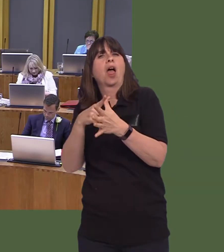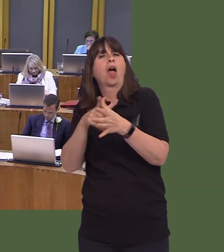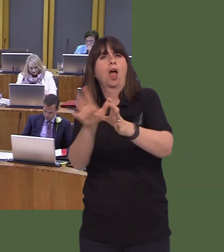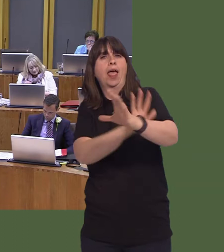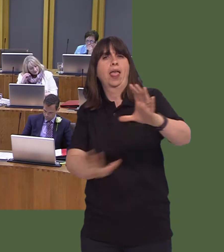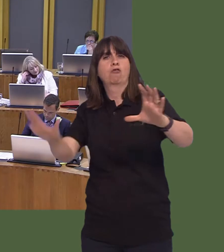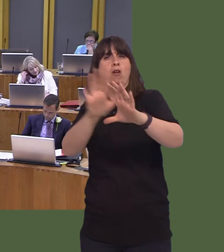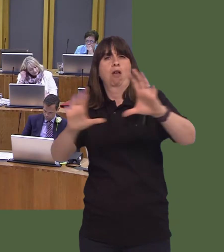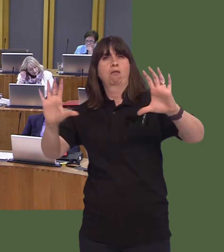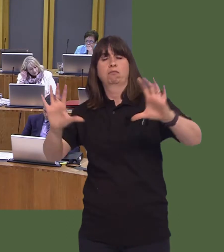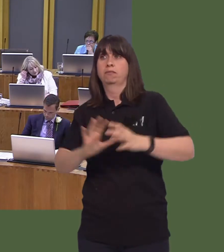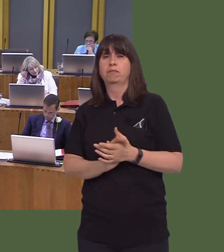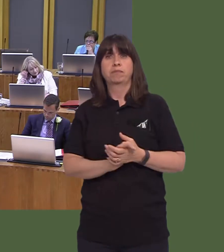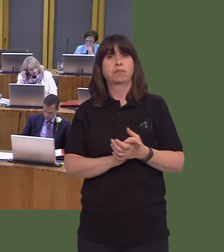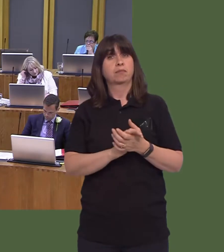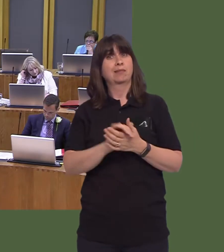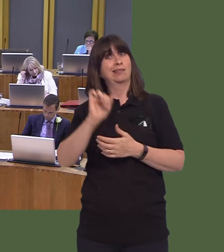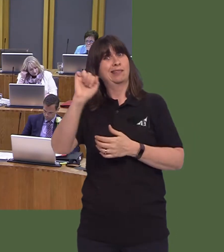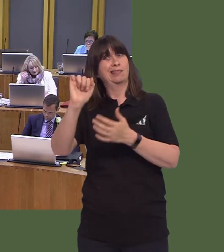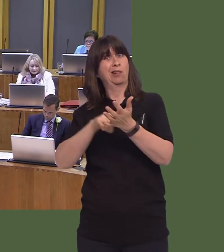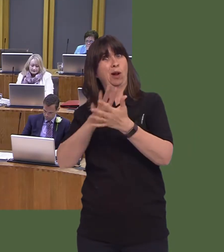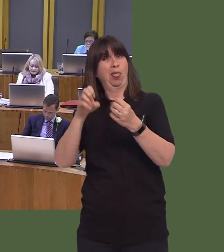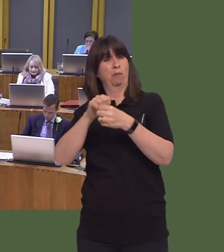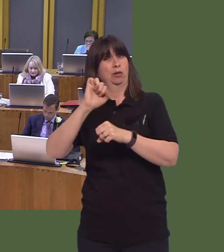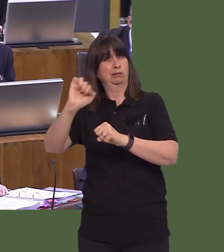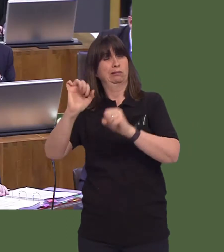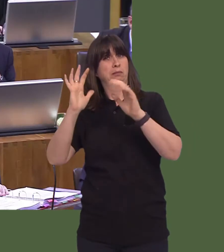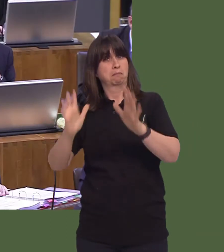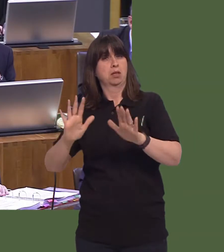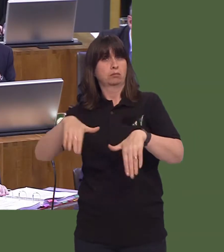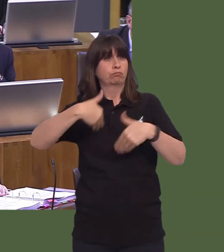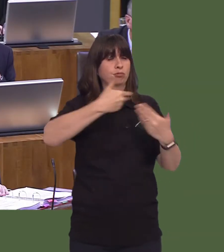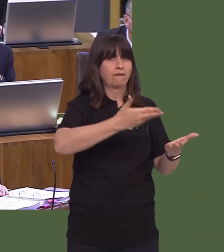Lleol Hywel Dda ddarparu ystod o wasanaethau diogel ac effeithiol y tu allan i oriau er